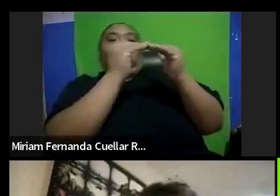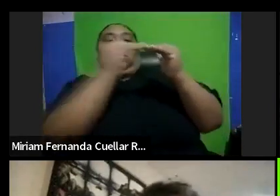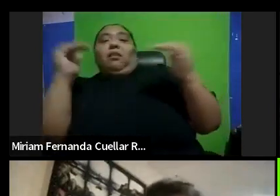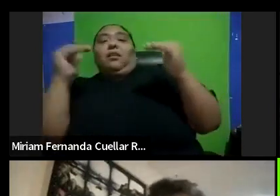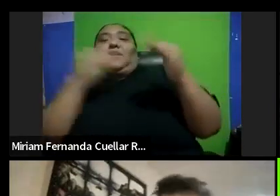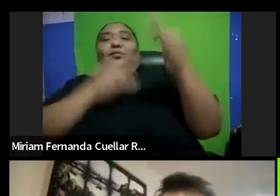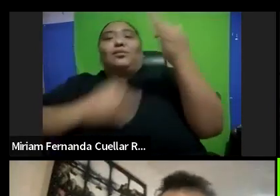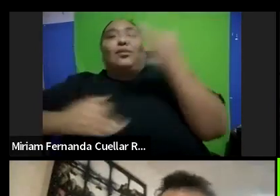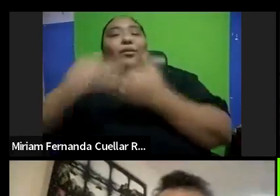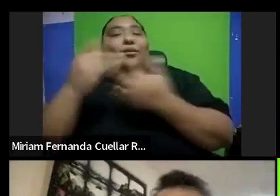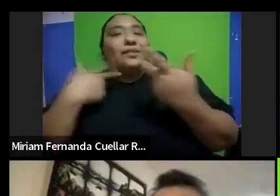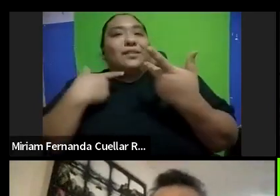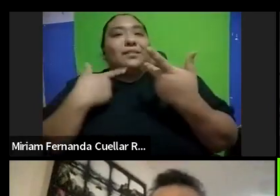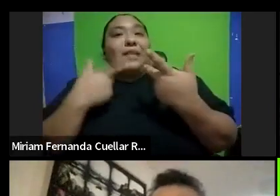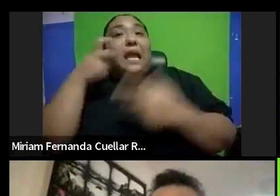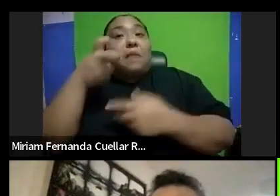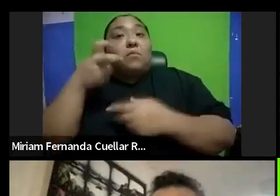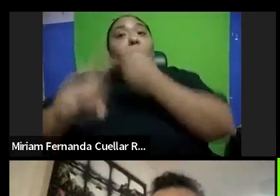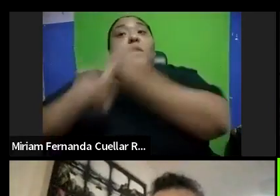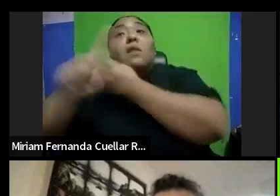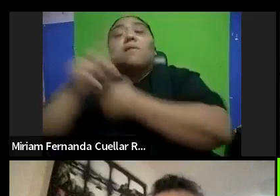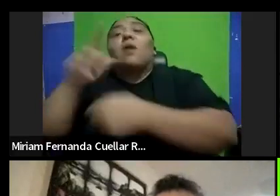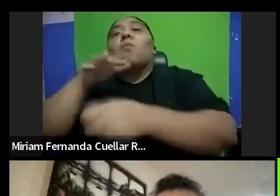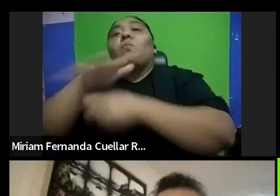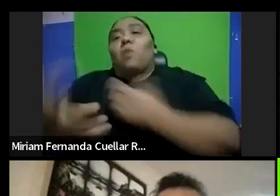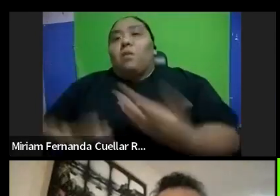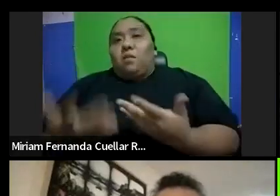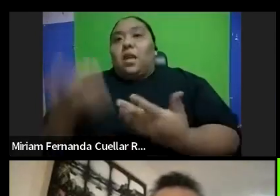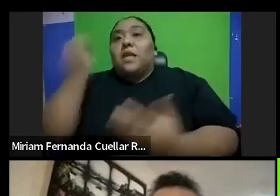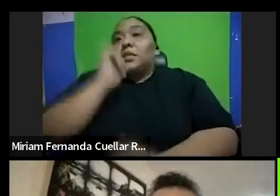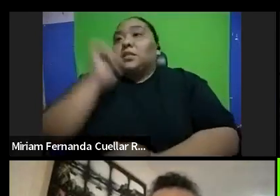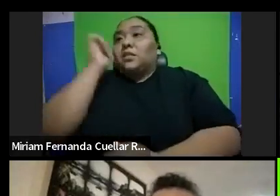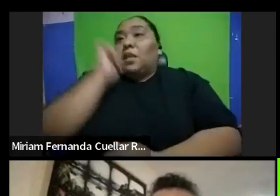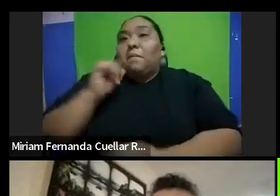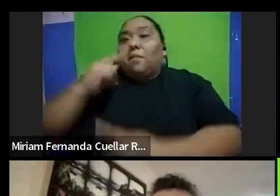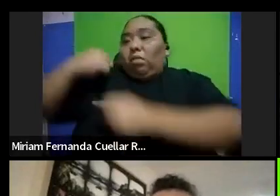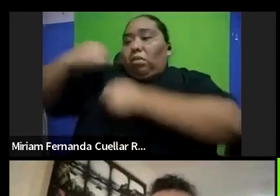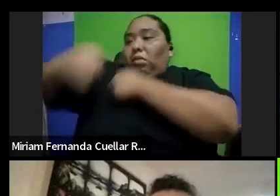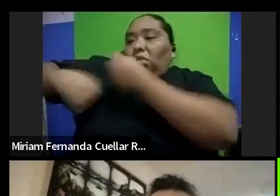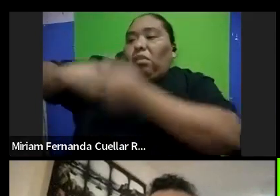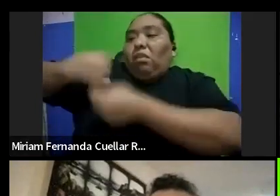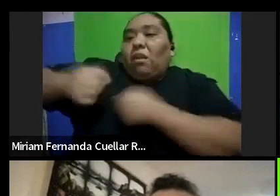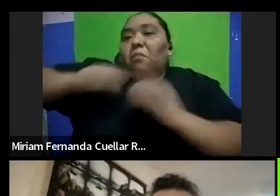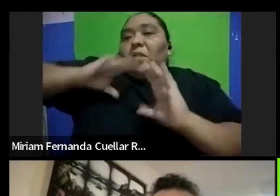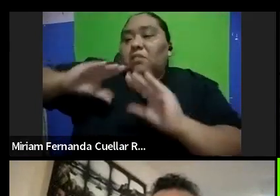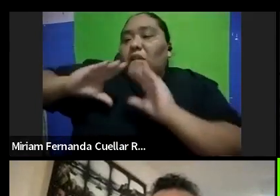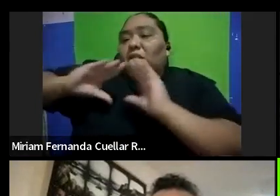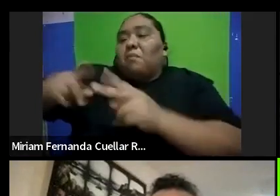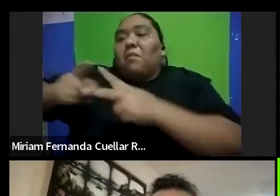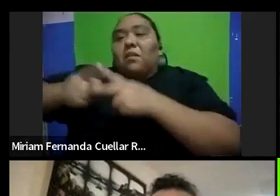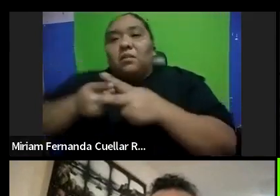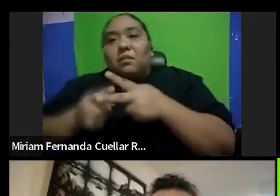matemáticas matemáticas, entonces matemáticas, entonces el problema radica en enseñar las matemáticas de una una Manera tradicional